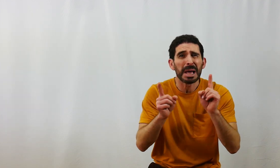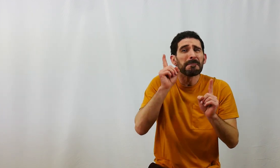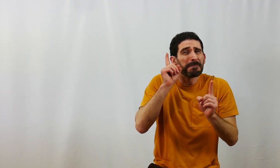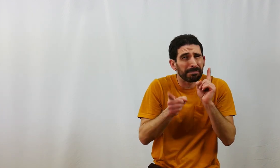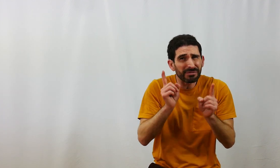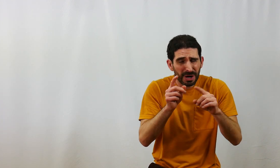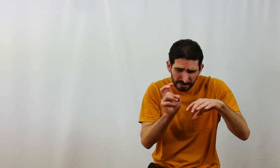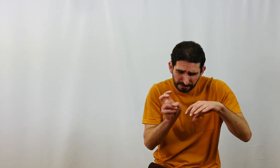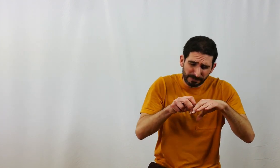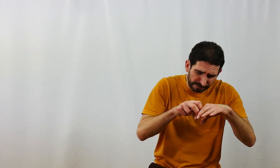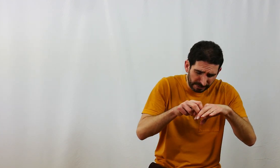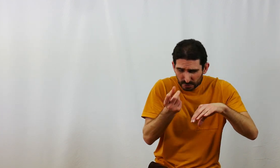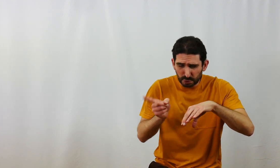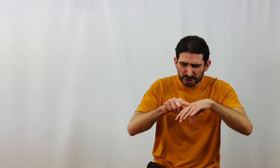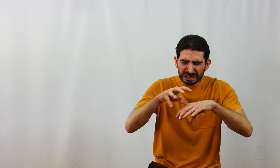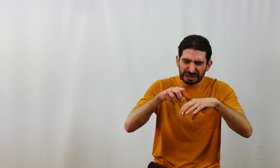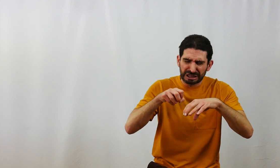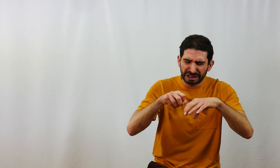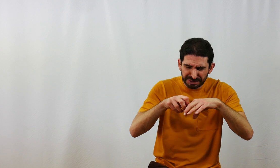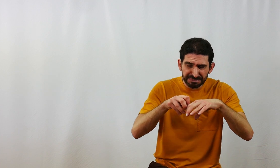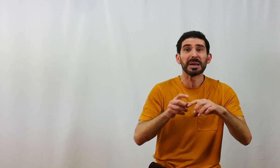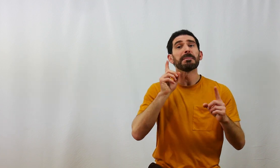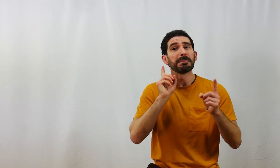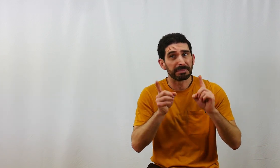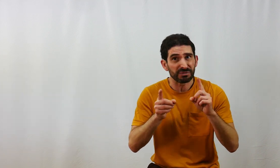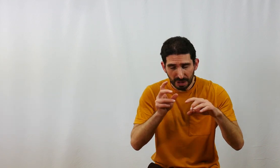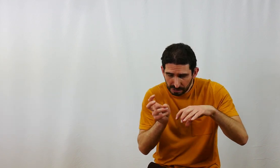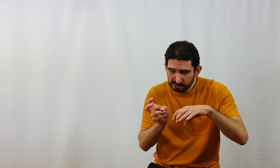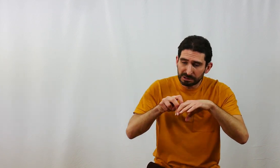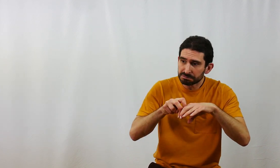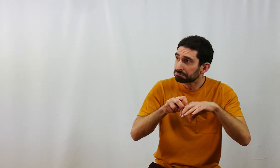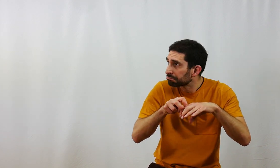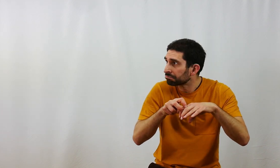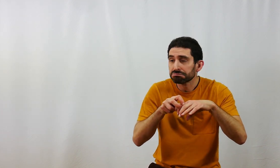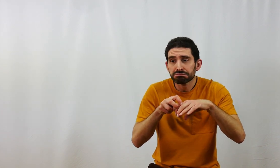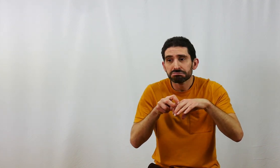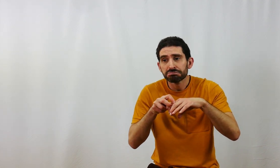Parfois, les morsures déclenchent tout de suite les démangeaisons. Parfois, après les morsures,